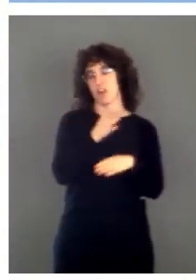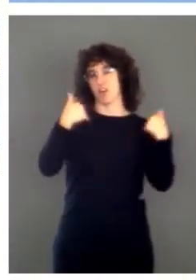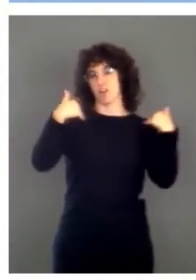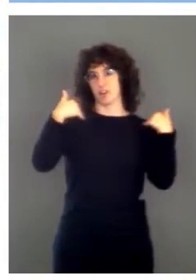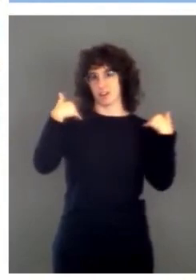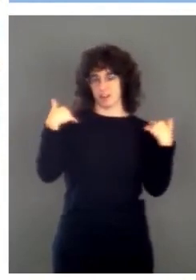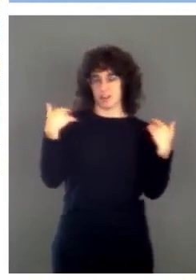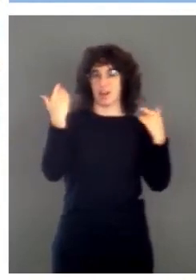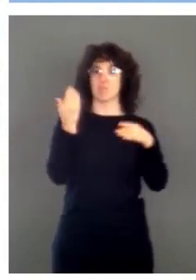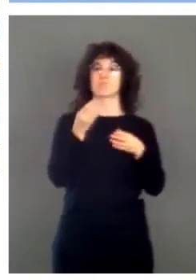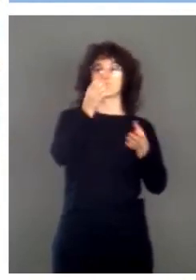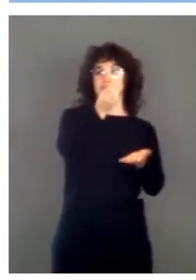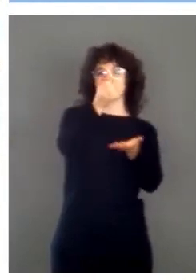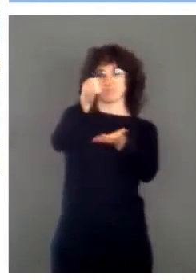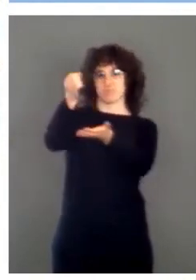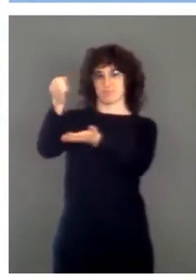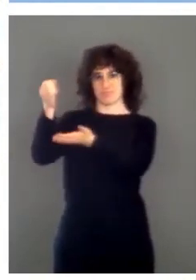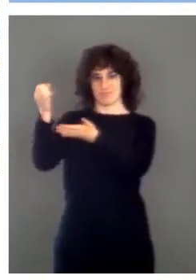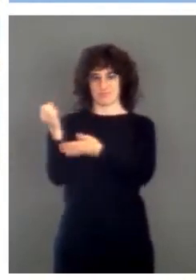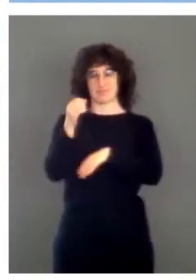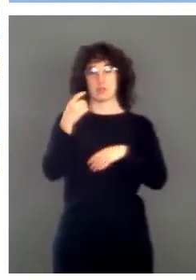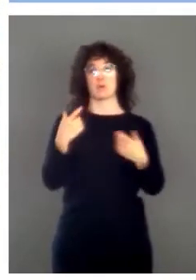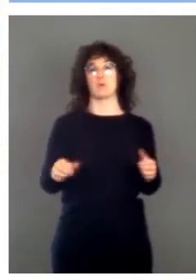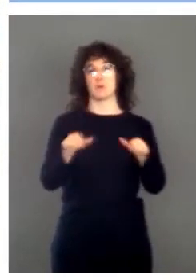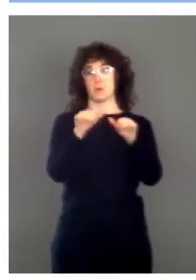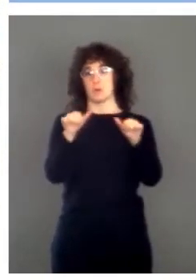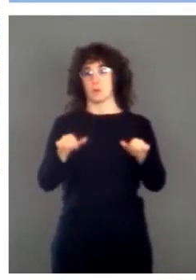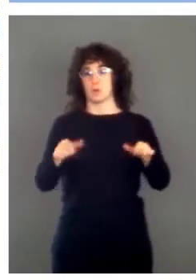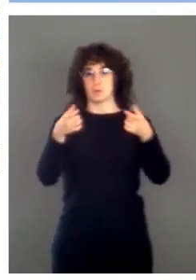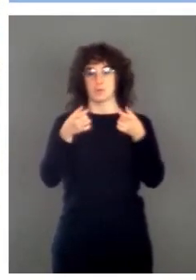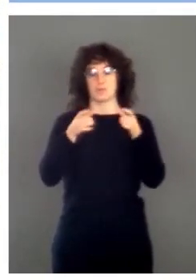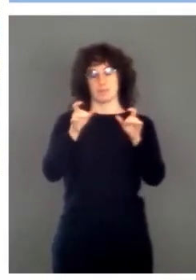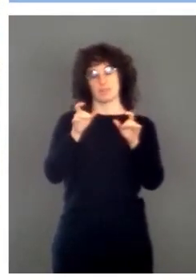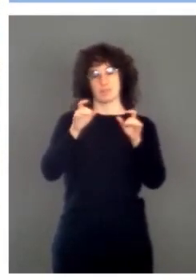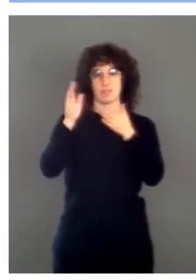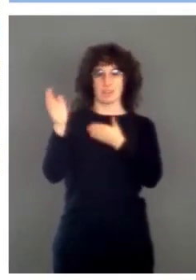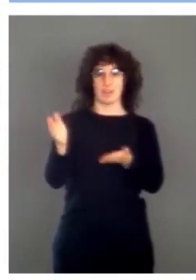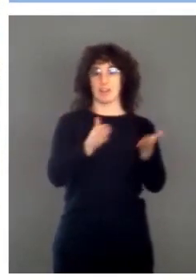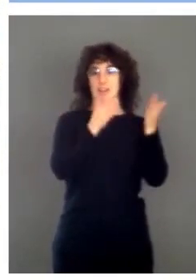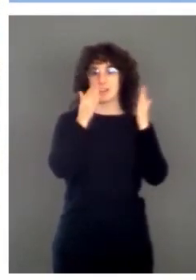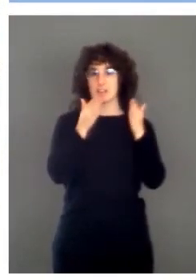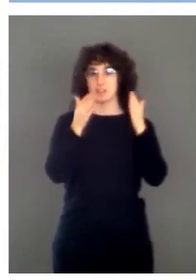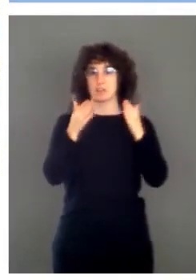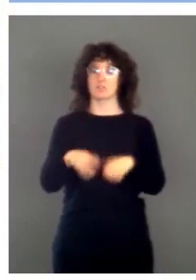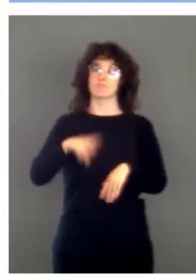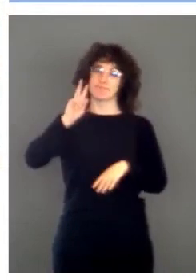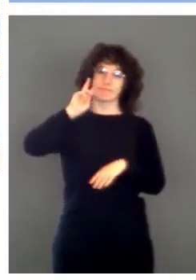Y vamos a pasar a la siguiente modalidad seguimos reconociendo La labor de aquellas personas que un día